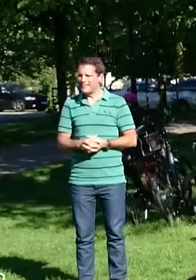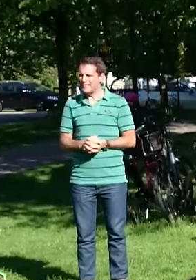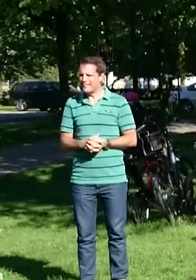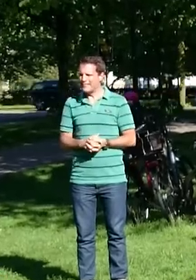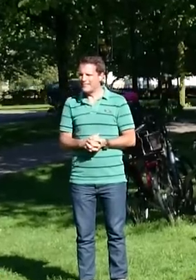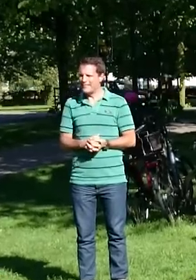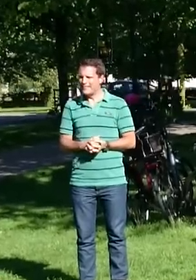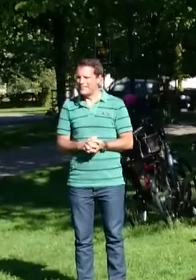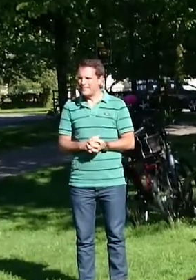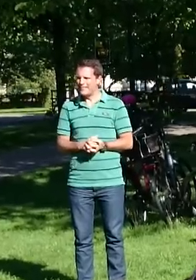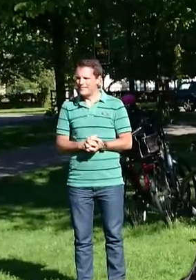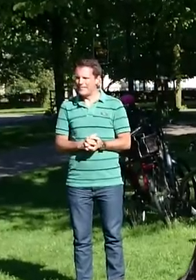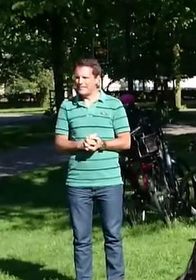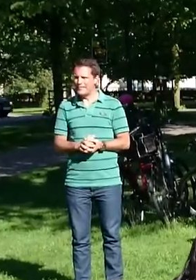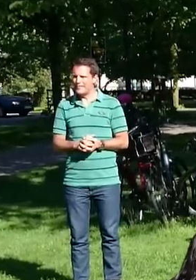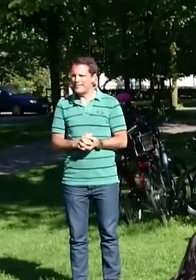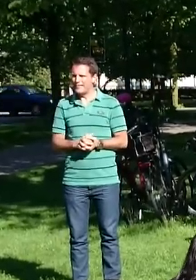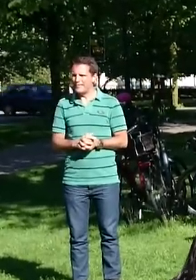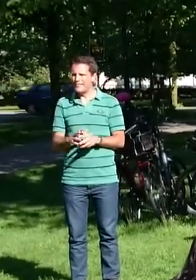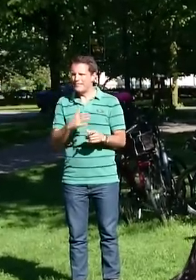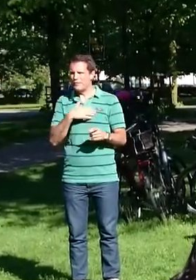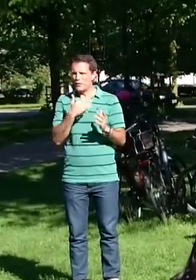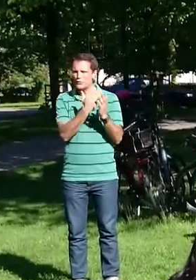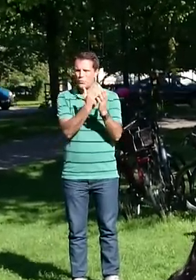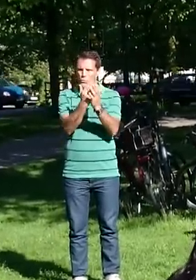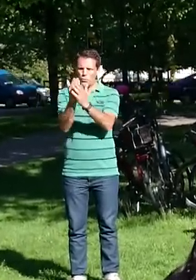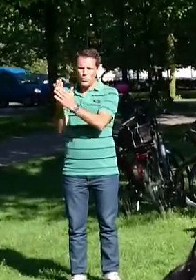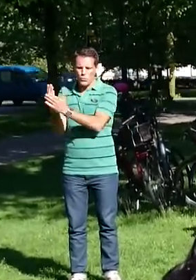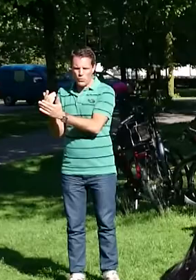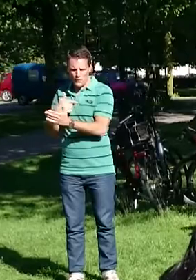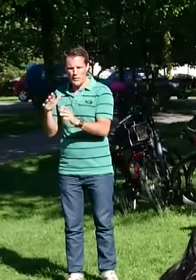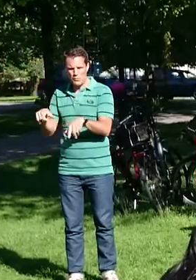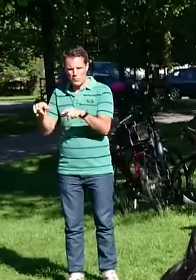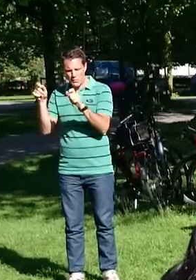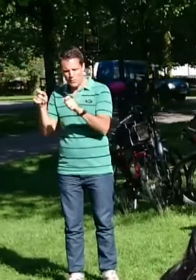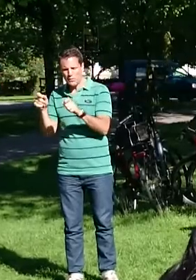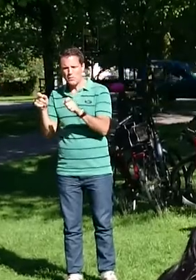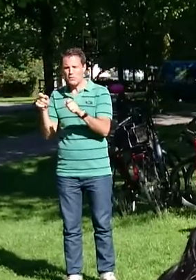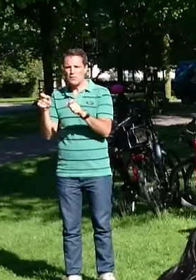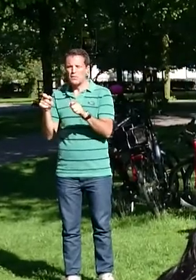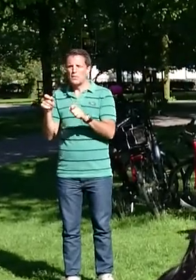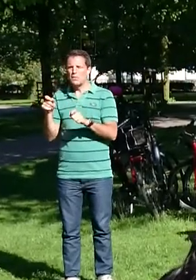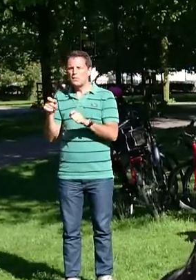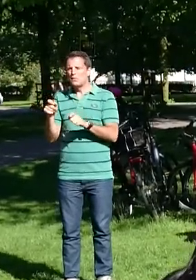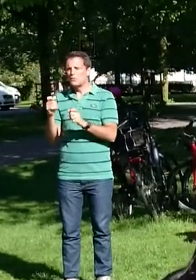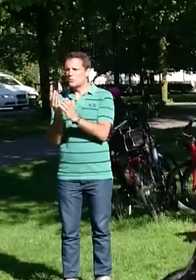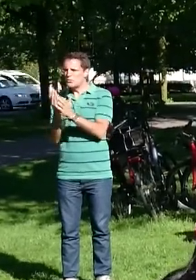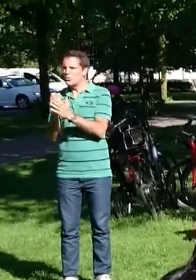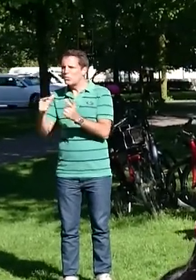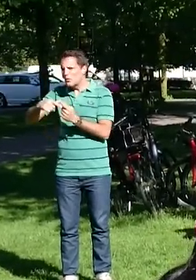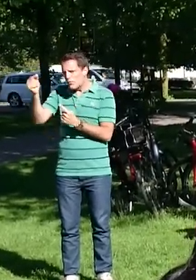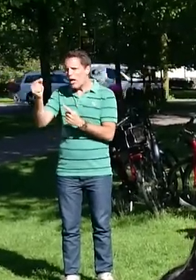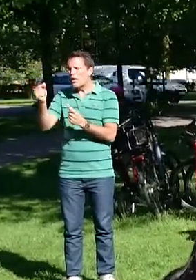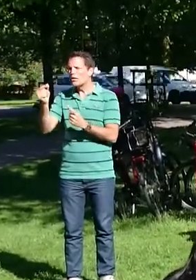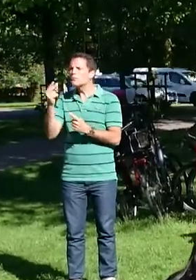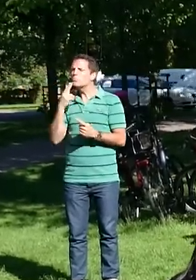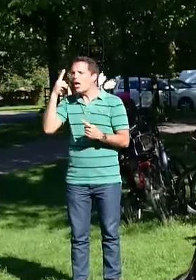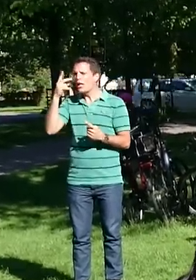Det har också visat sig runt om i våra skolor. I kårvalet i Uppsala så vann Feminstiska partiet.